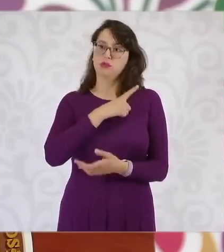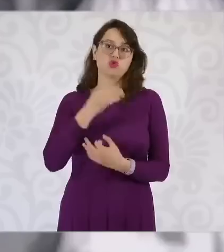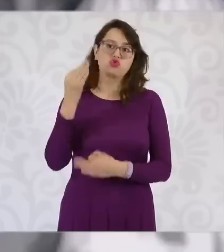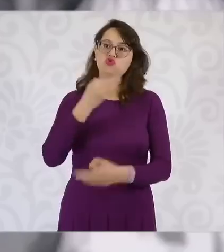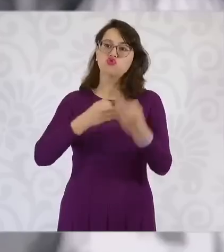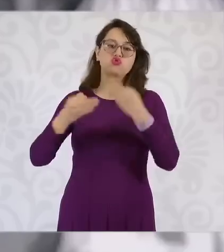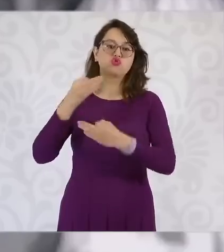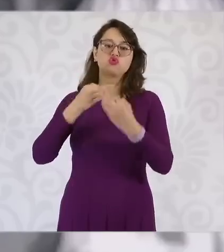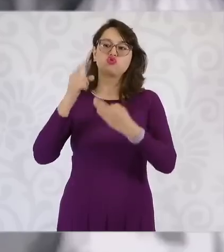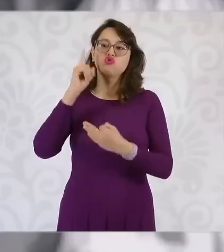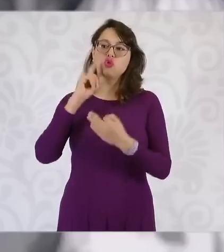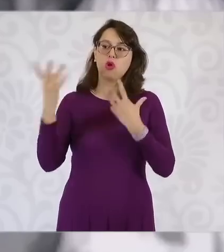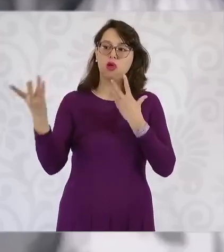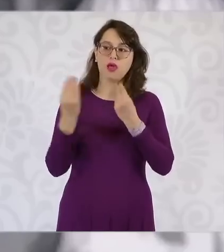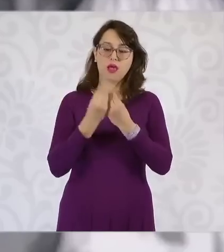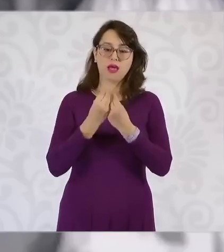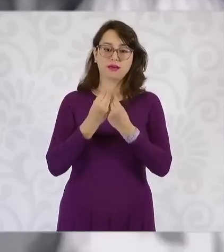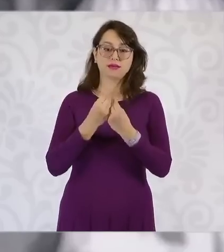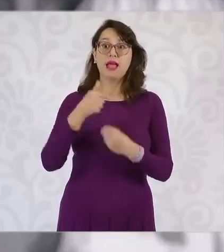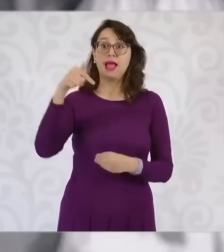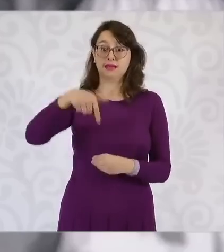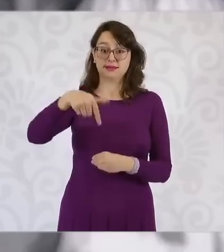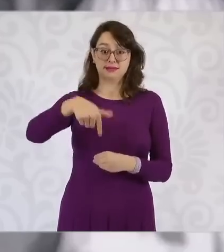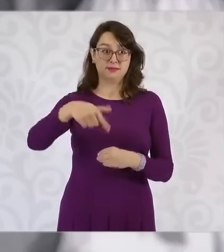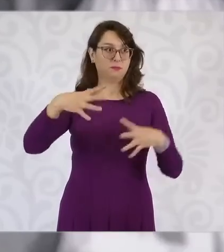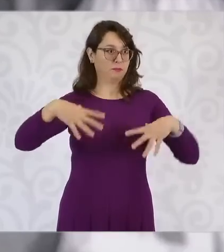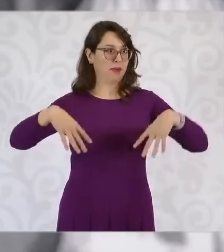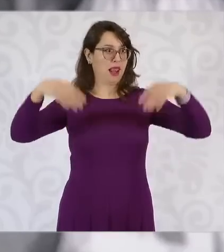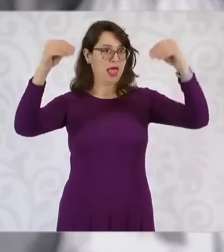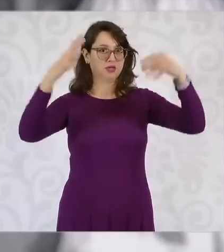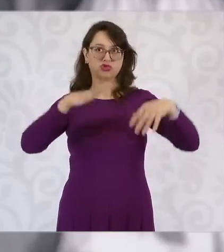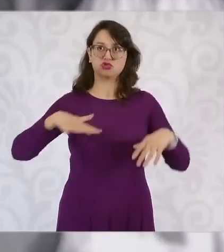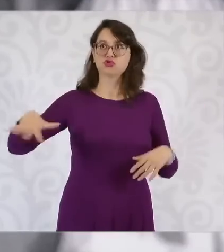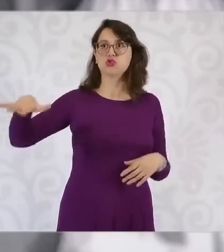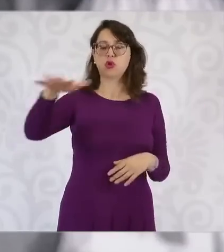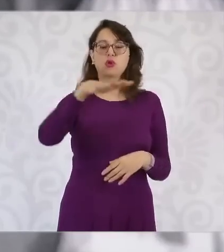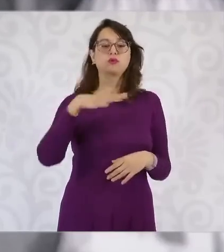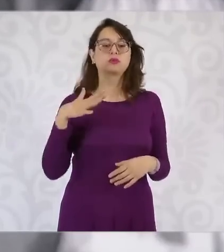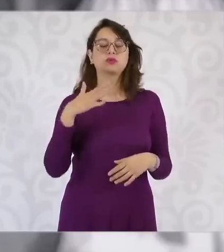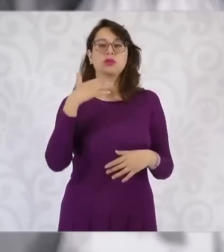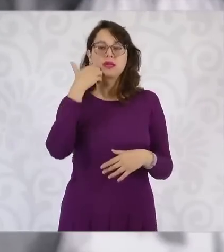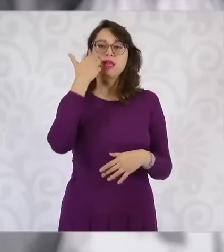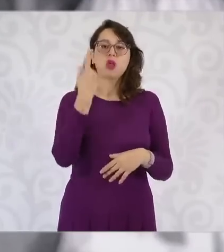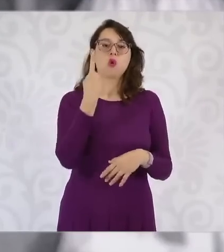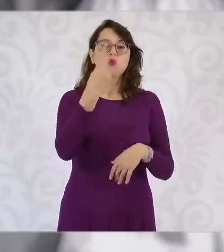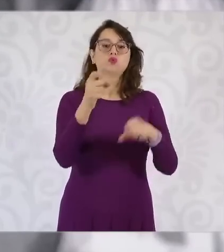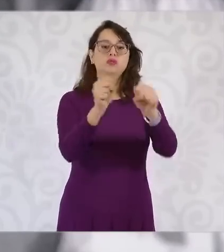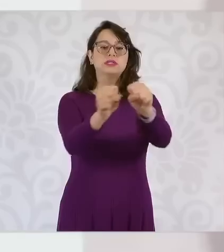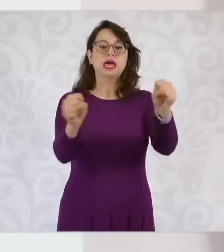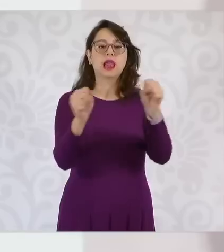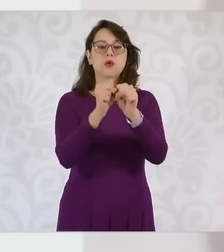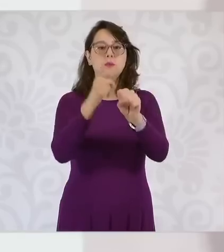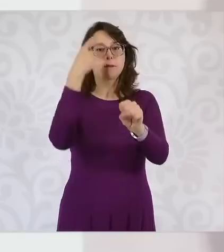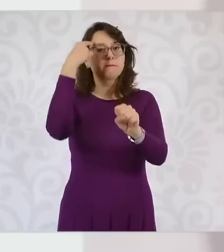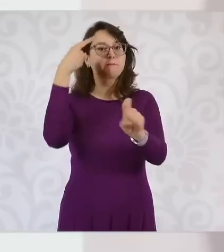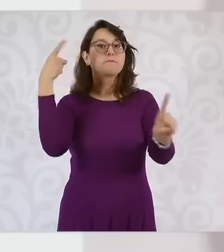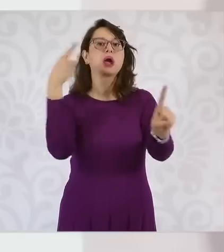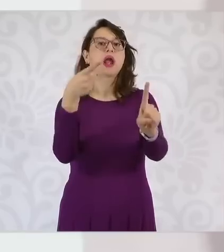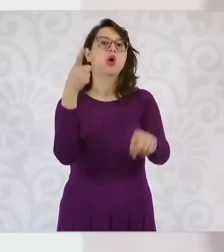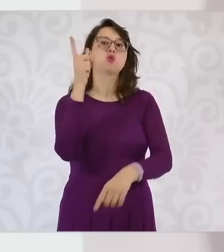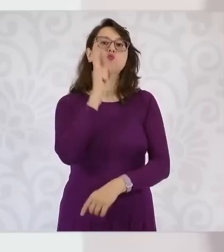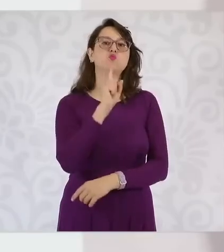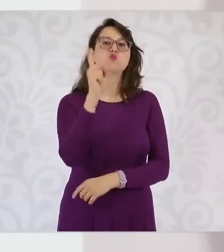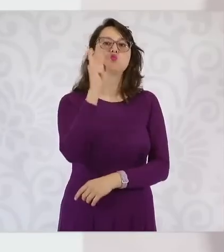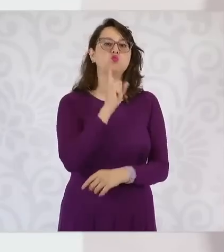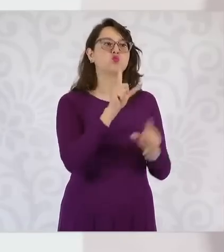dedicado a mujeres en la historia donde van a poder es una parte del Palacio Nacional que es